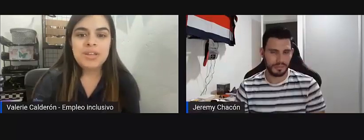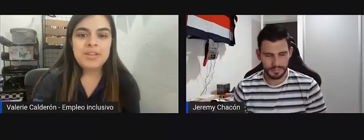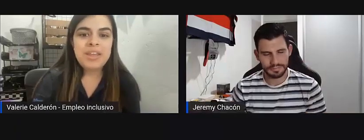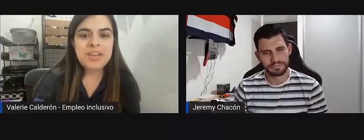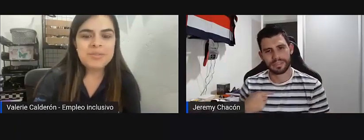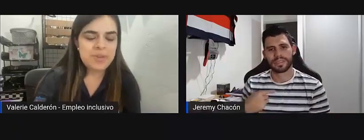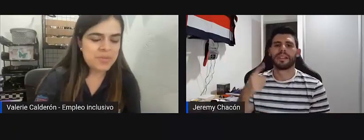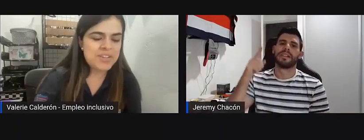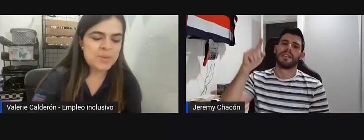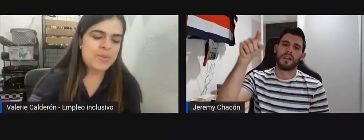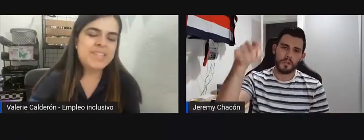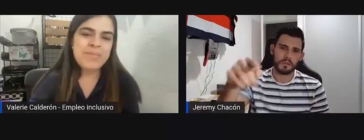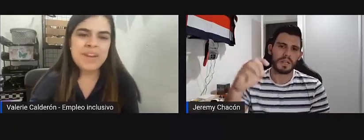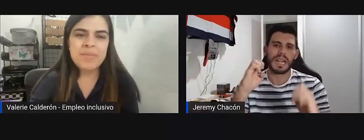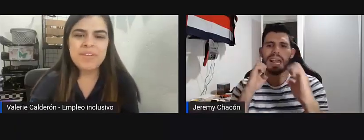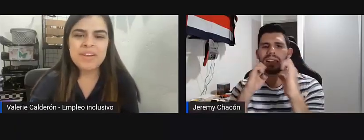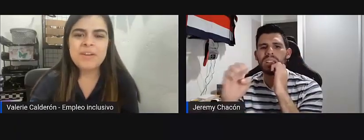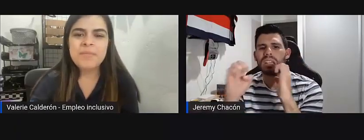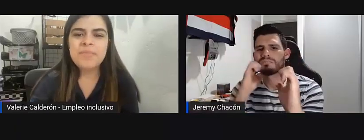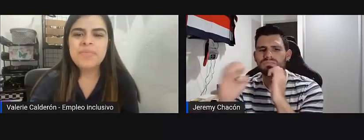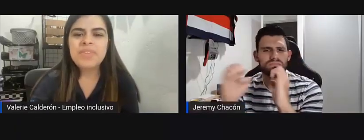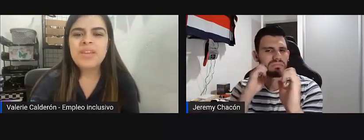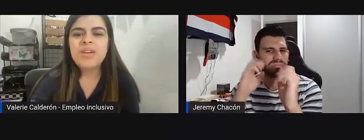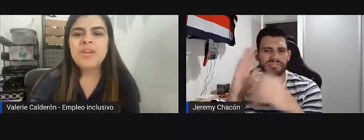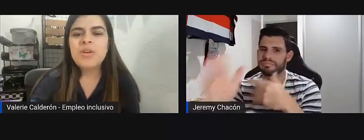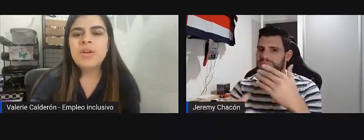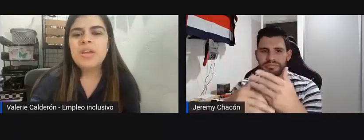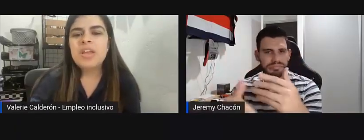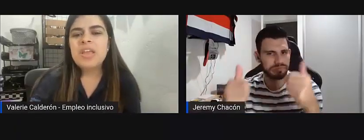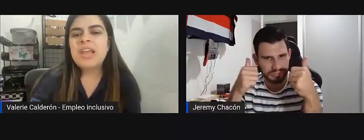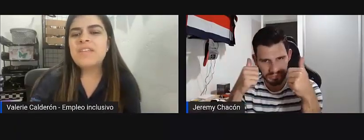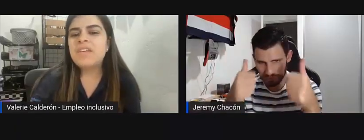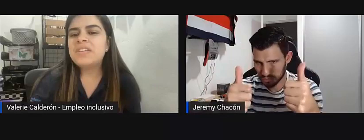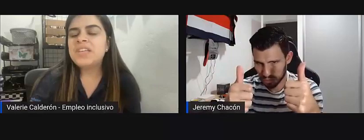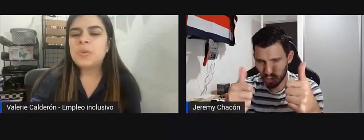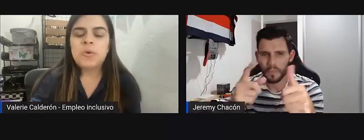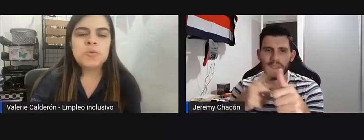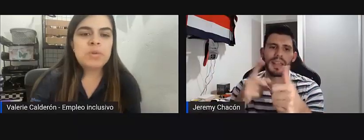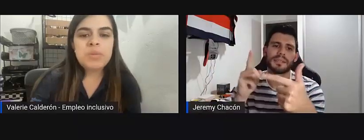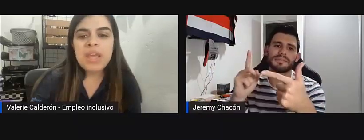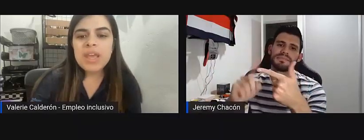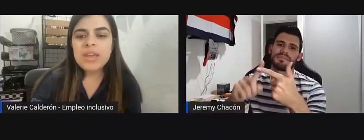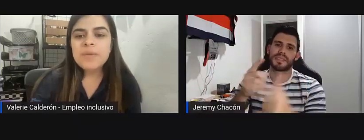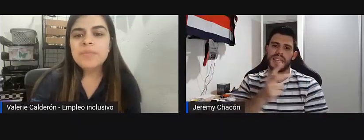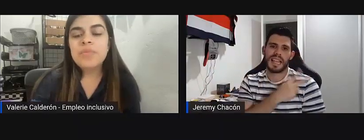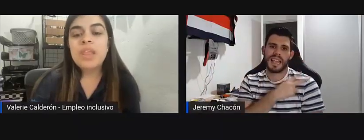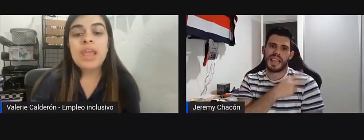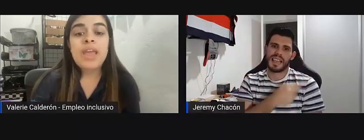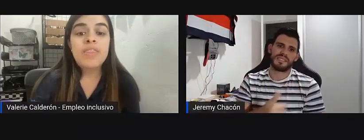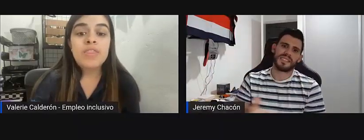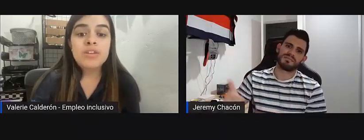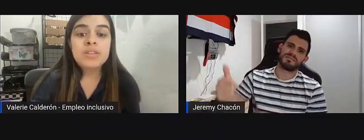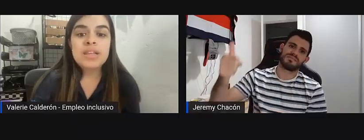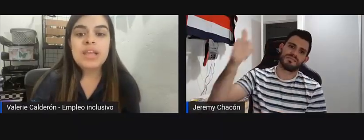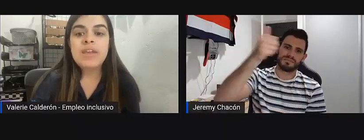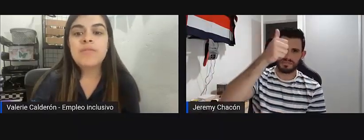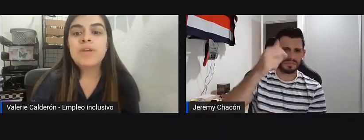di Eso fue como una sorpresa para mí verdad y la entrevista todo súper bien entonces el jefe